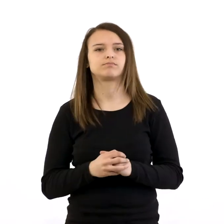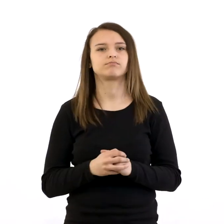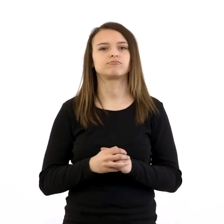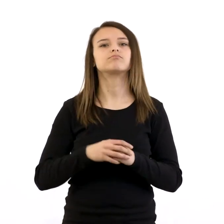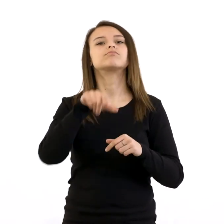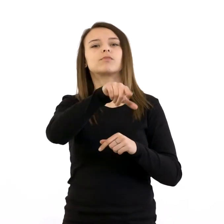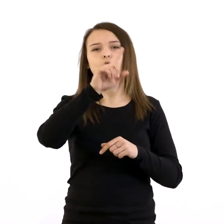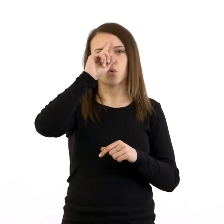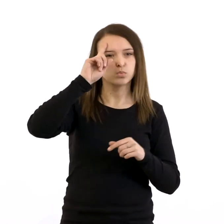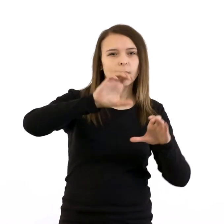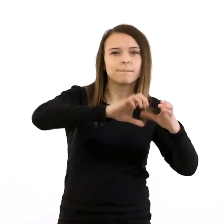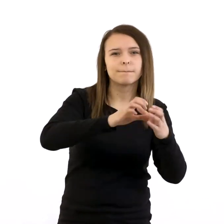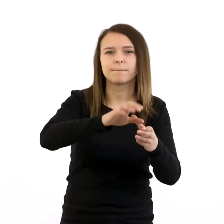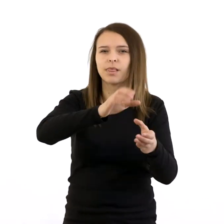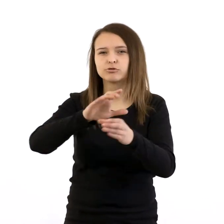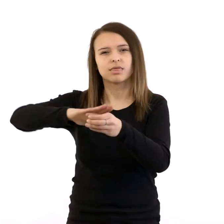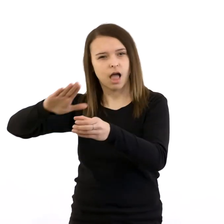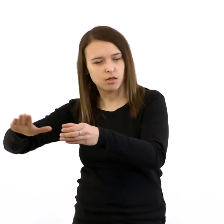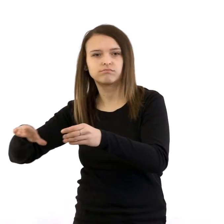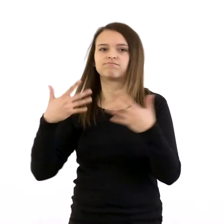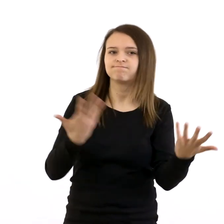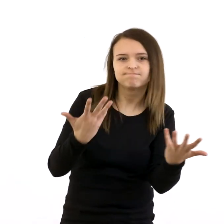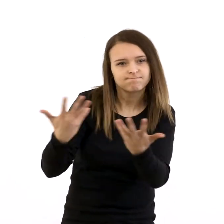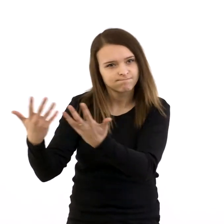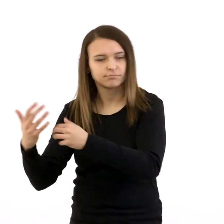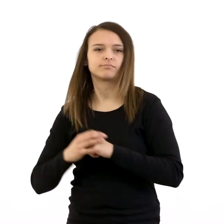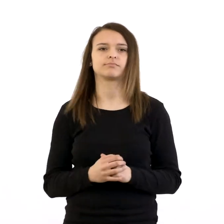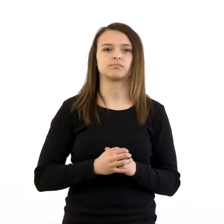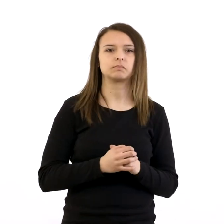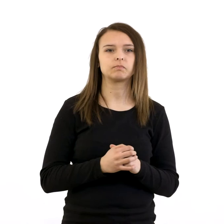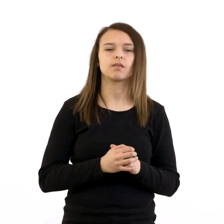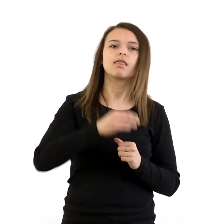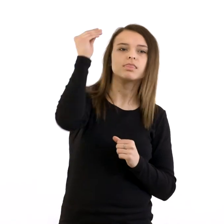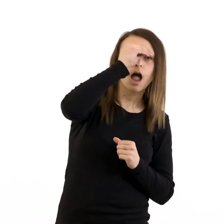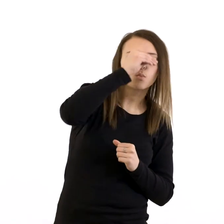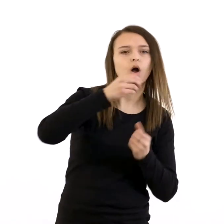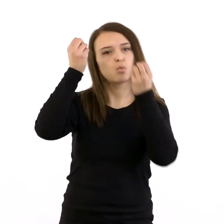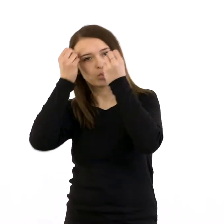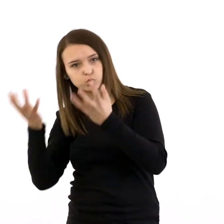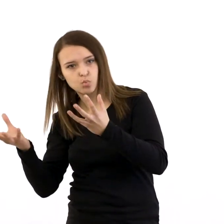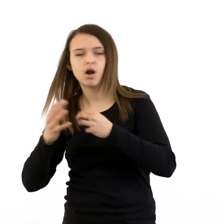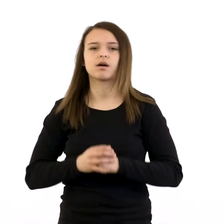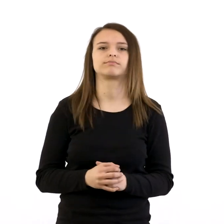działania na rzecz mniejszości narodowych, nauka, kultura,